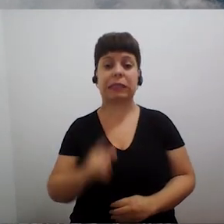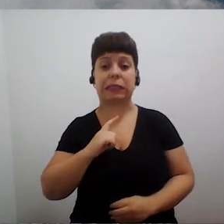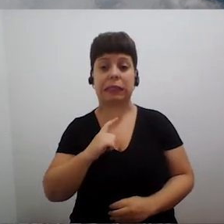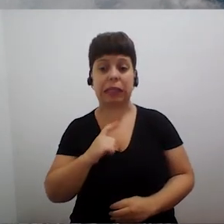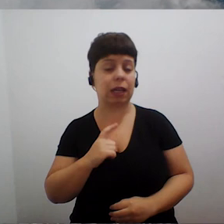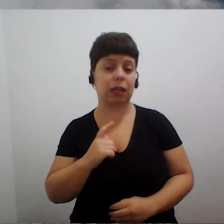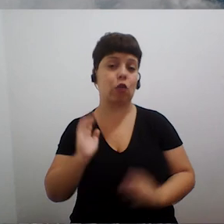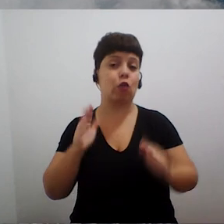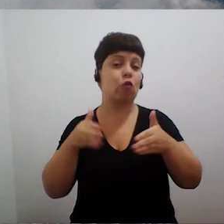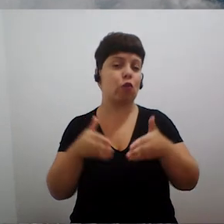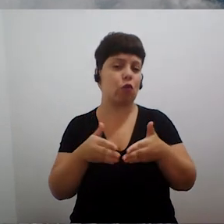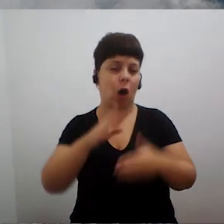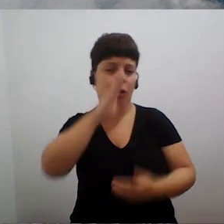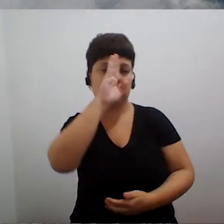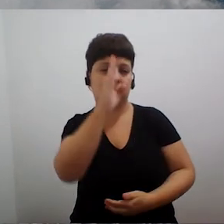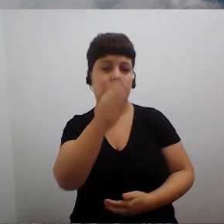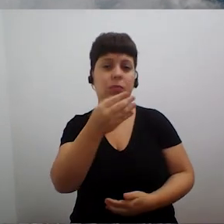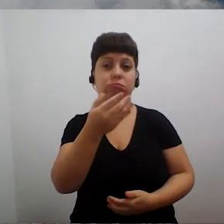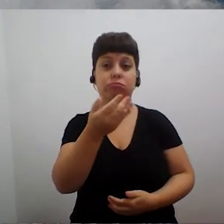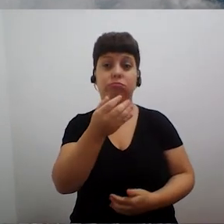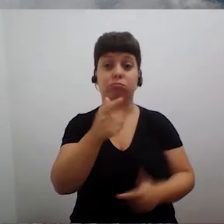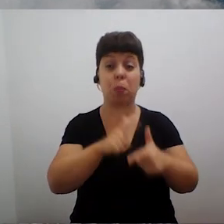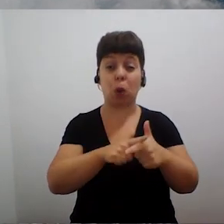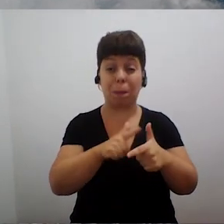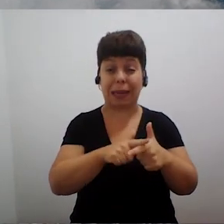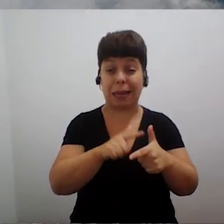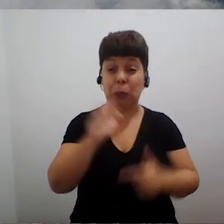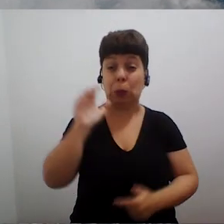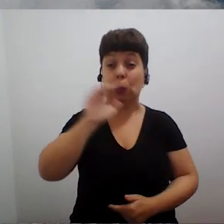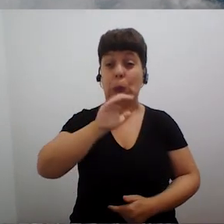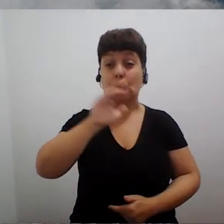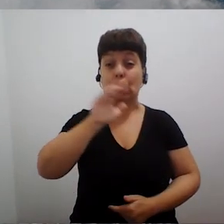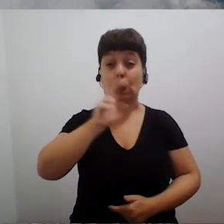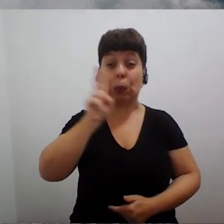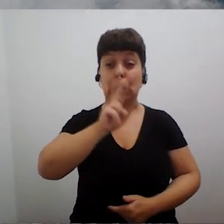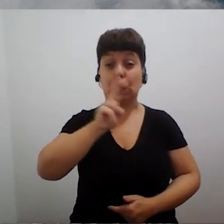é que os problemas mais urgentes da humanidade eles possam